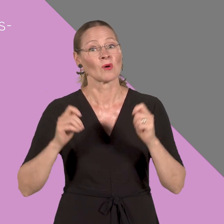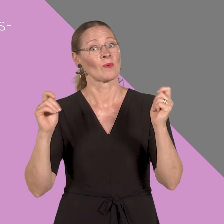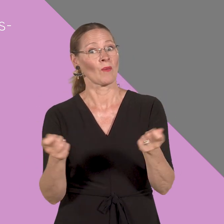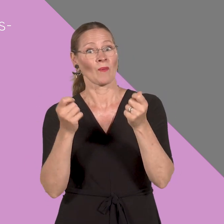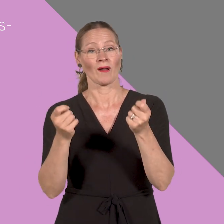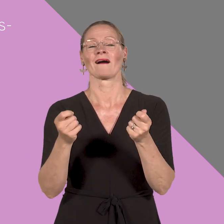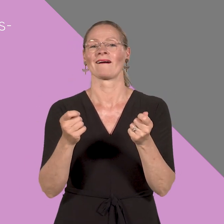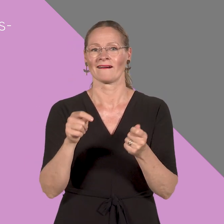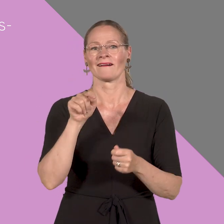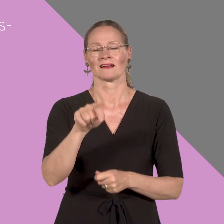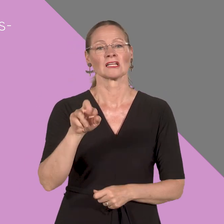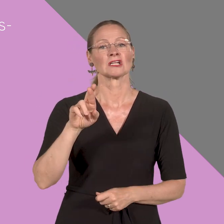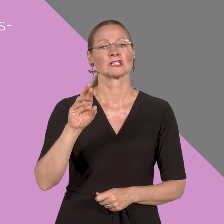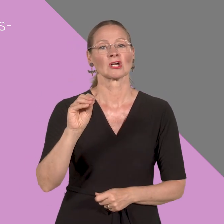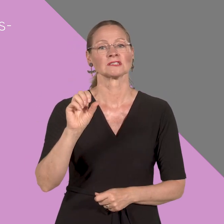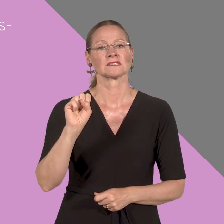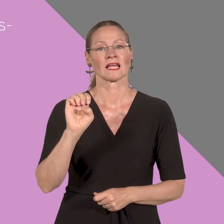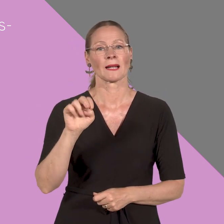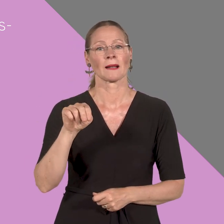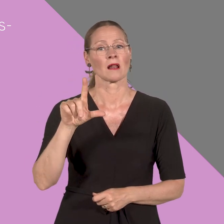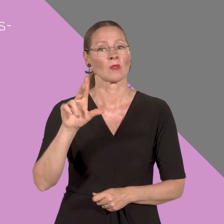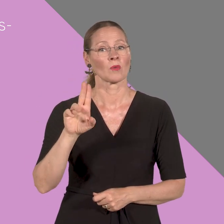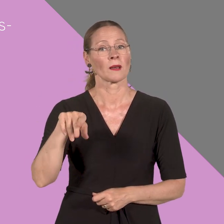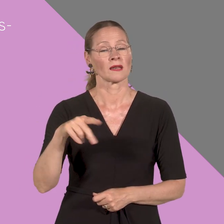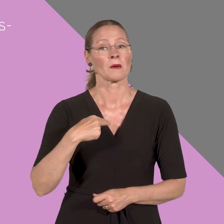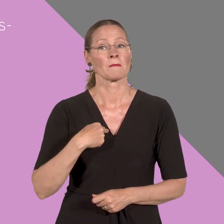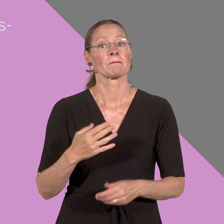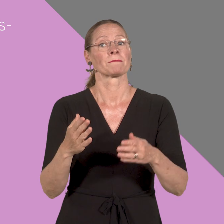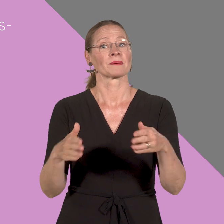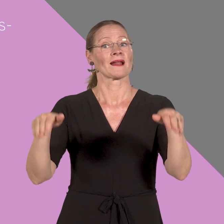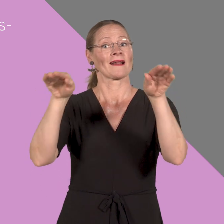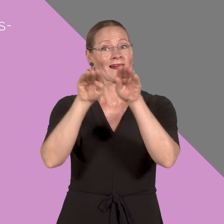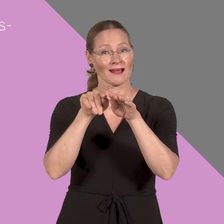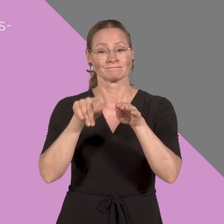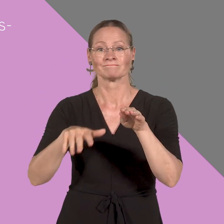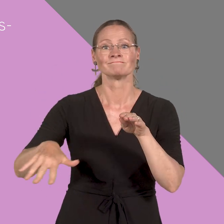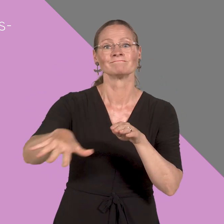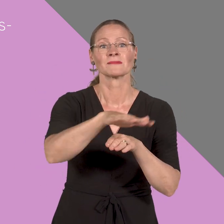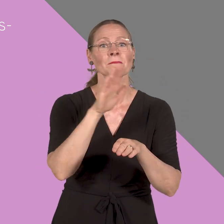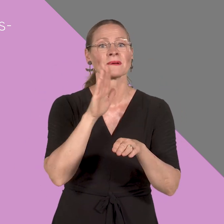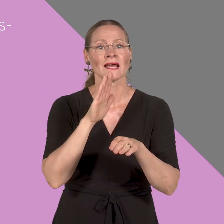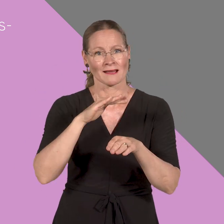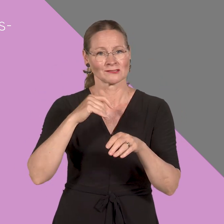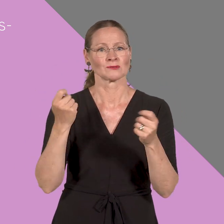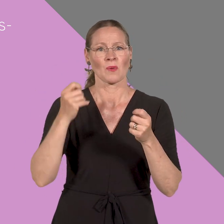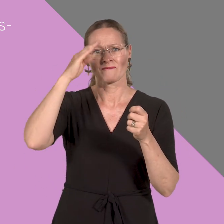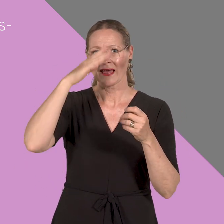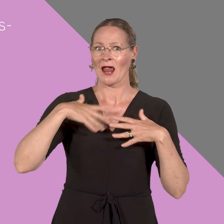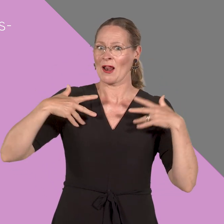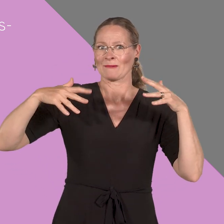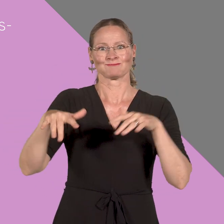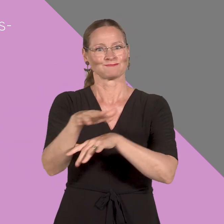Juhlat alkoivat Rosenlundin pappilassa, jonka pihamaalla iloinen juhlaväki -